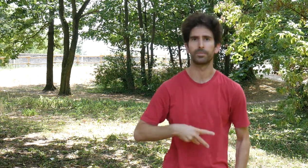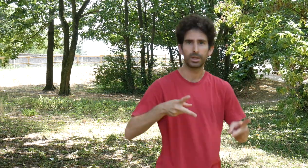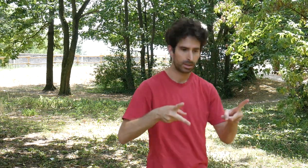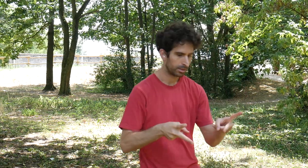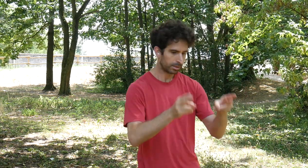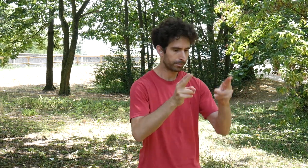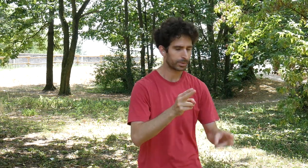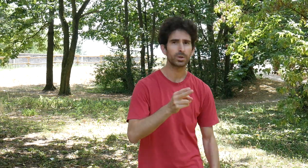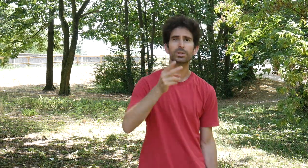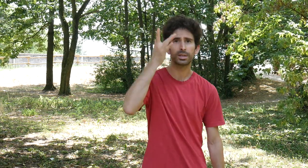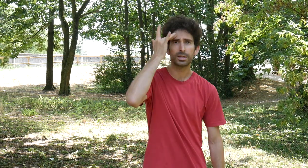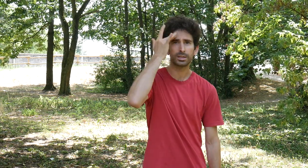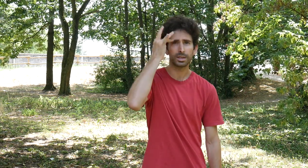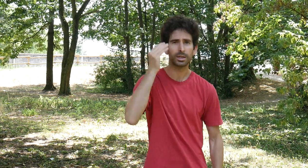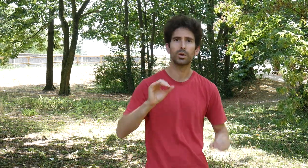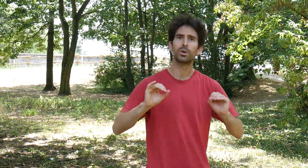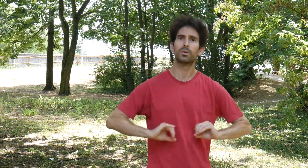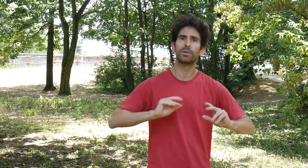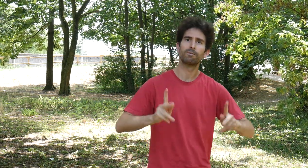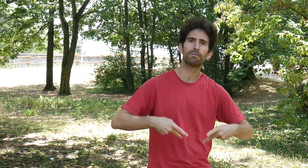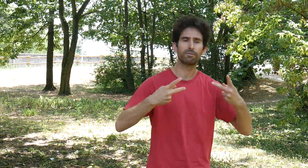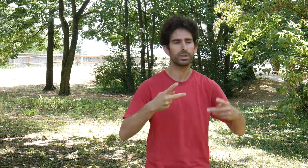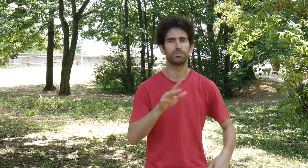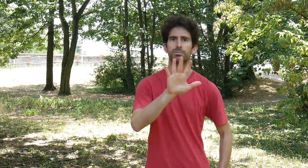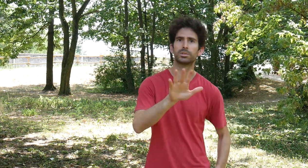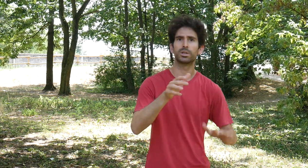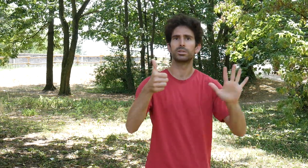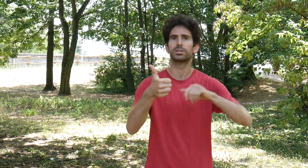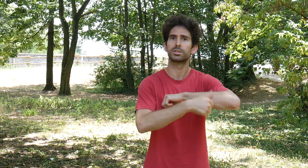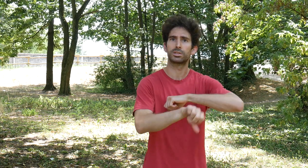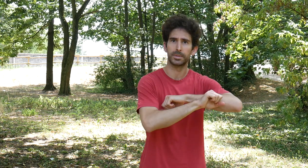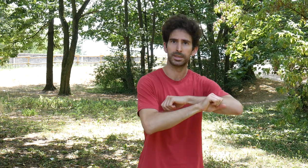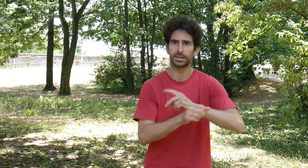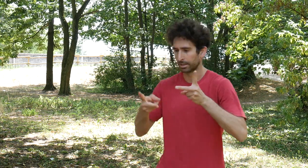En été, elles vivent 5 à 6 semaines.